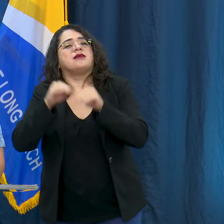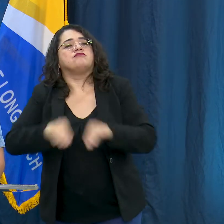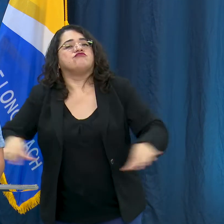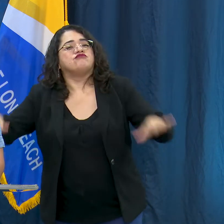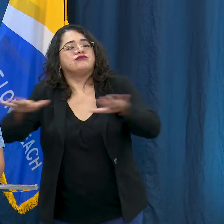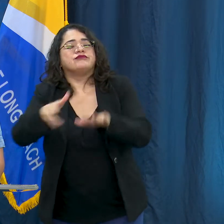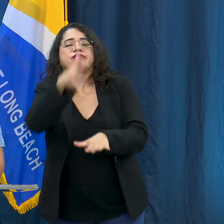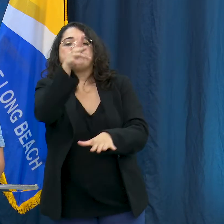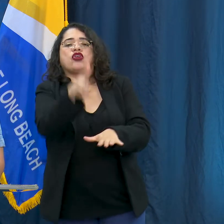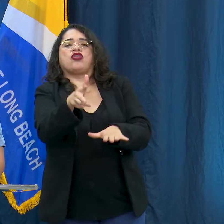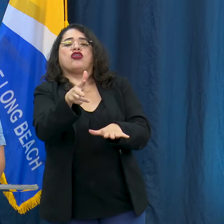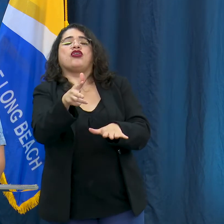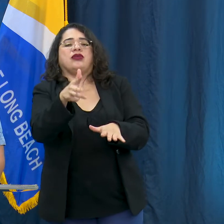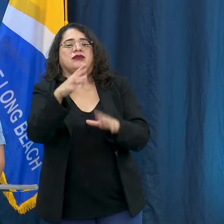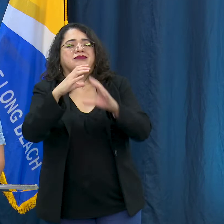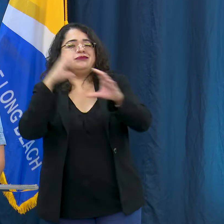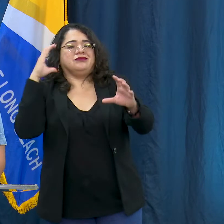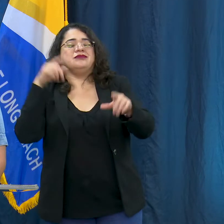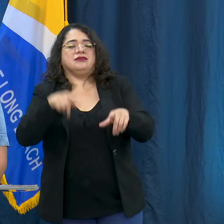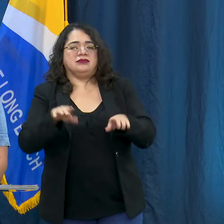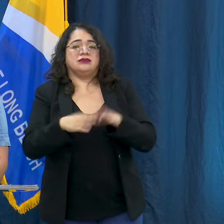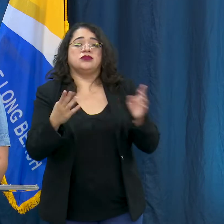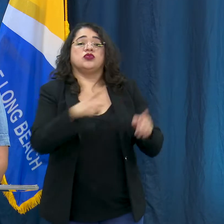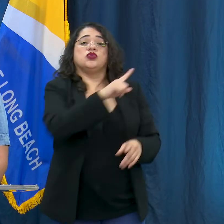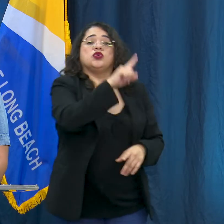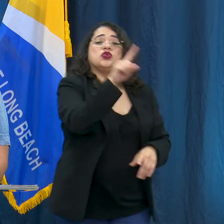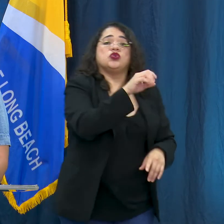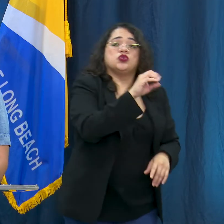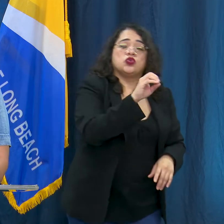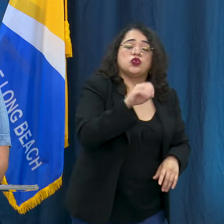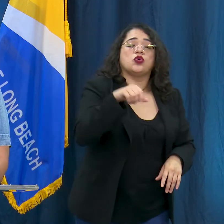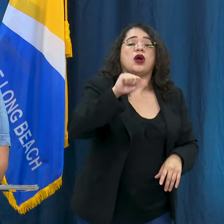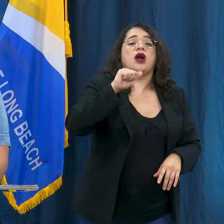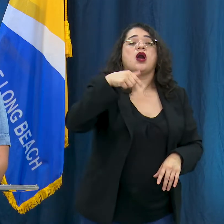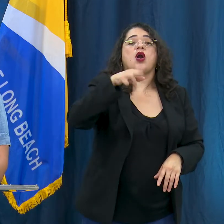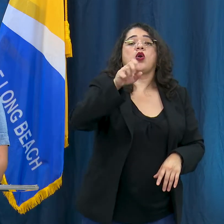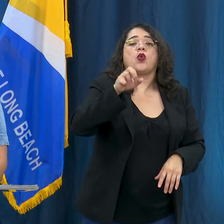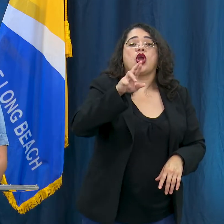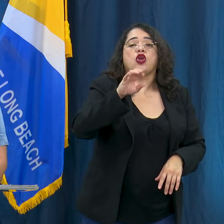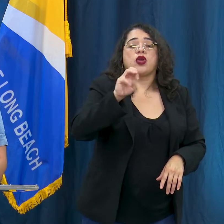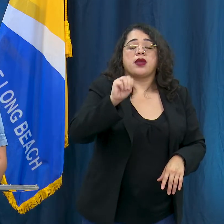tambien van are a breed so logic o sicarios galerias musio's alquiler de